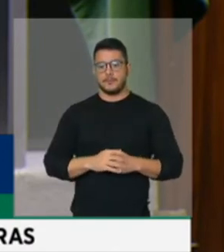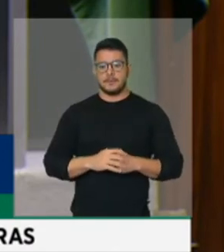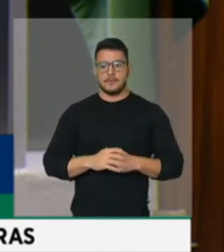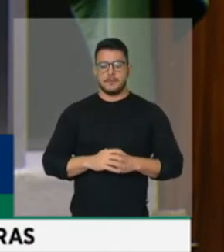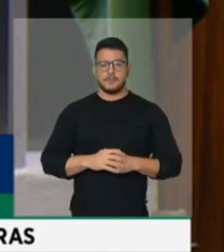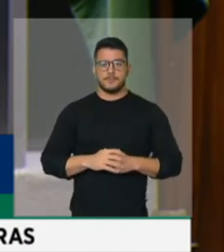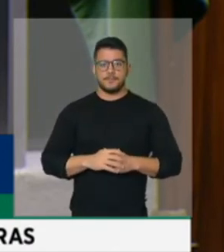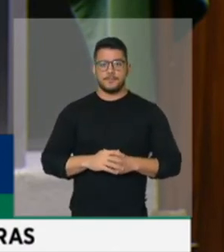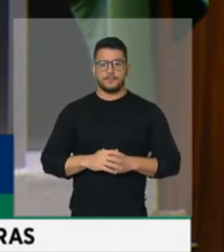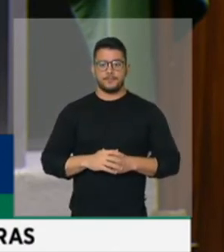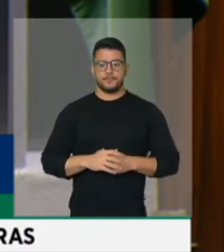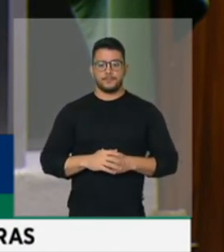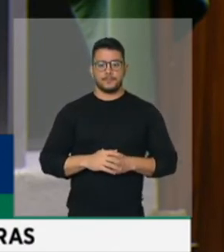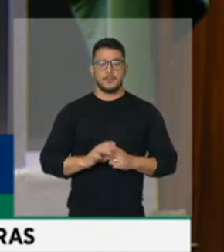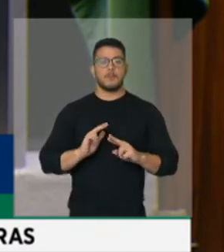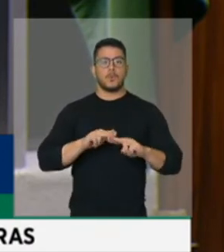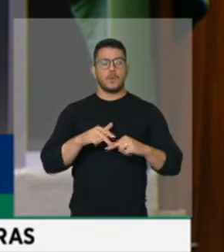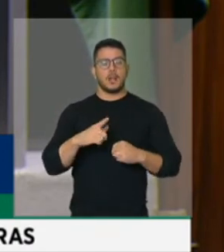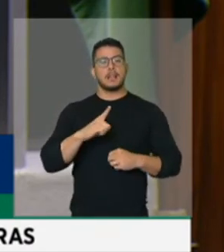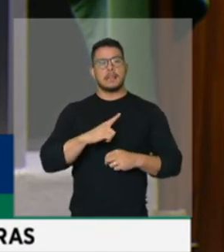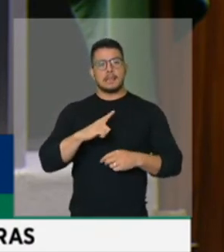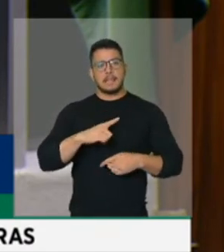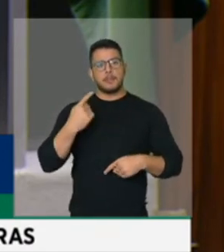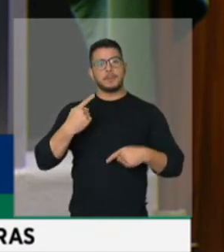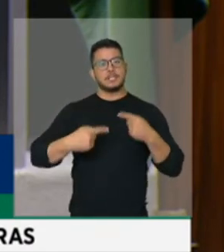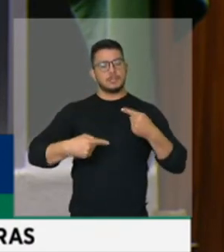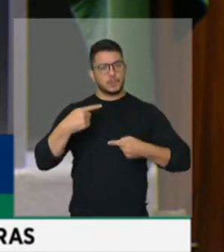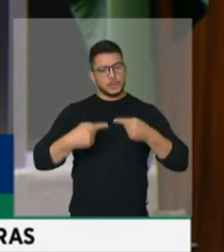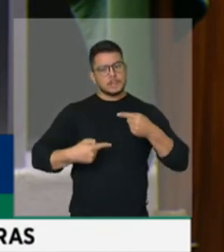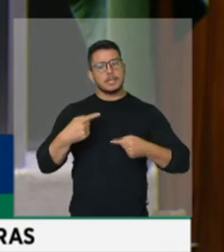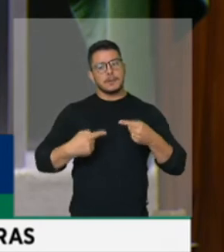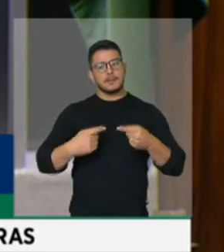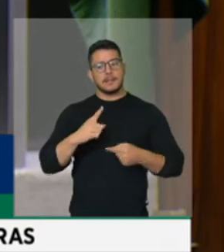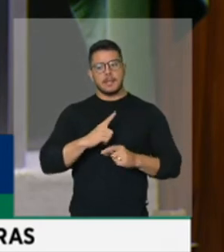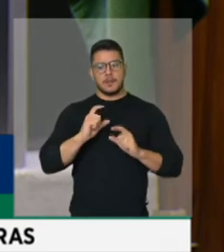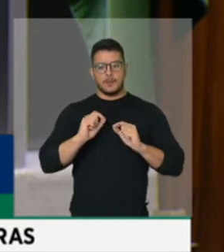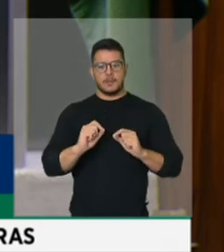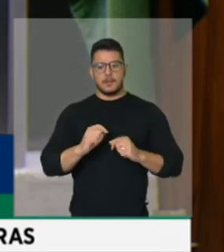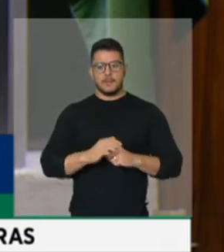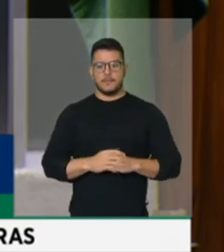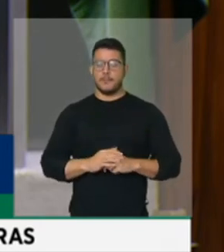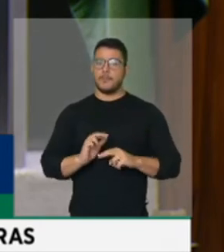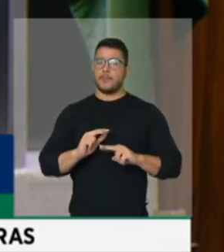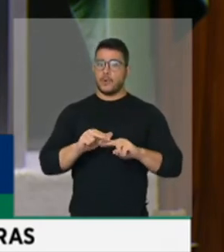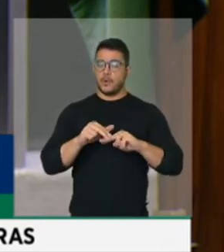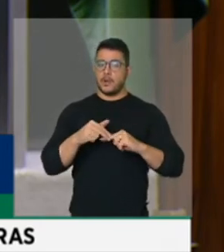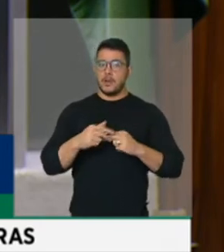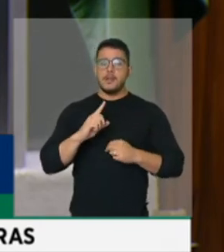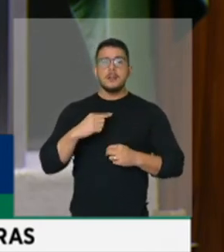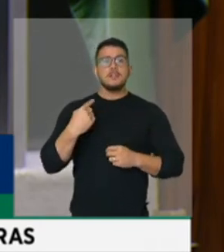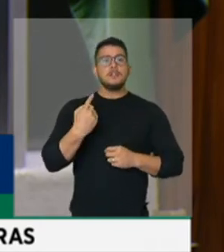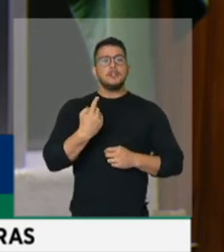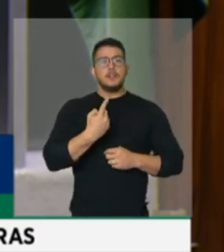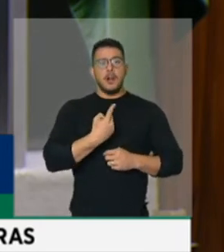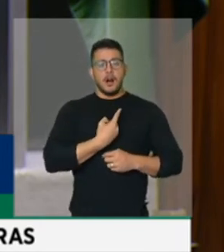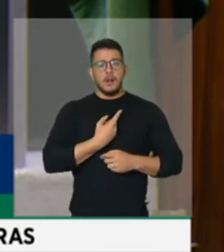DEPUTADO HÉLIO COSTA, MARQUEM BEM... O VOTO DA OPOSIÇÃO QUE VOTARAM CONTRÁRIOS É PRIVATIZAÇÃO DA ELETROBRAS,